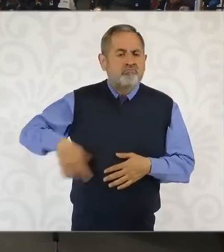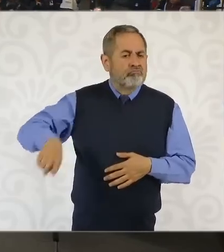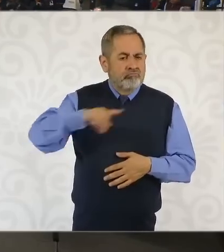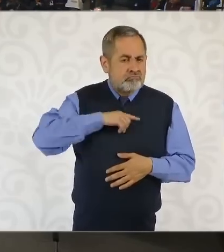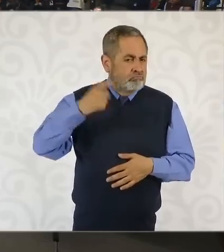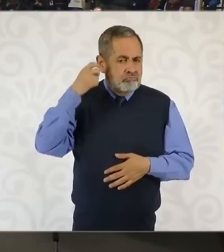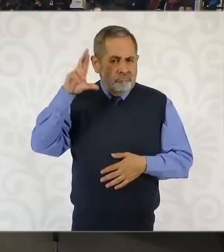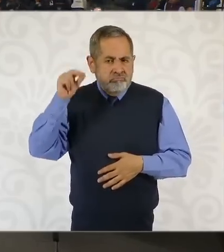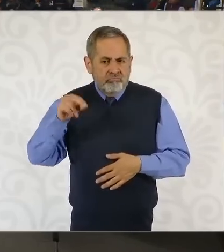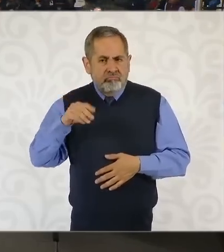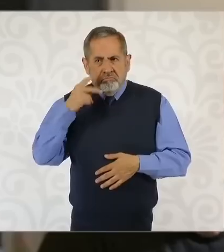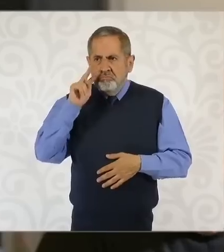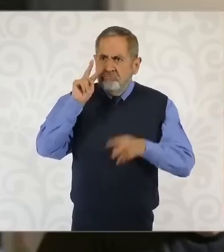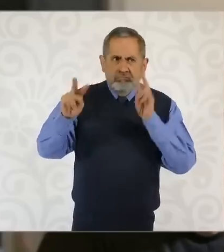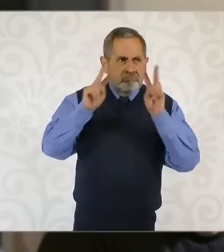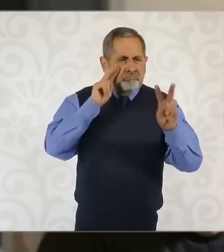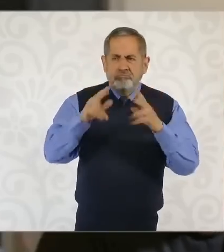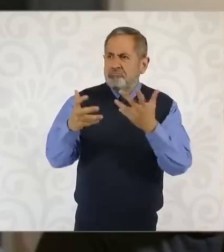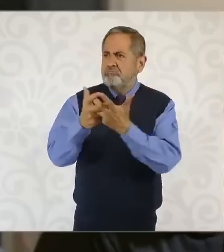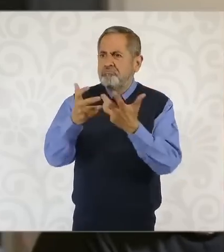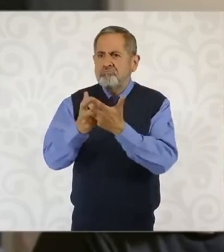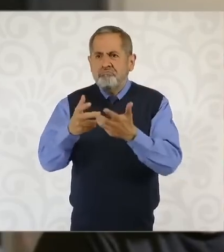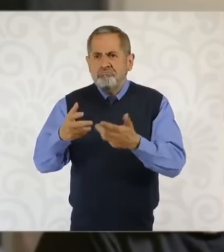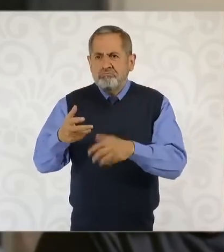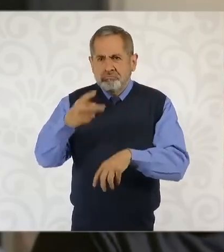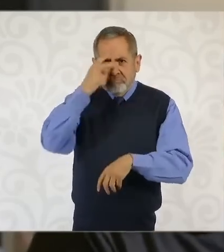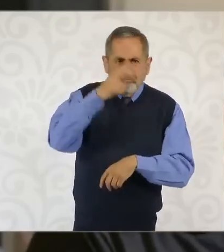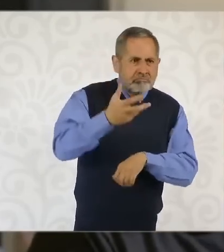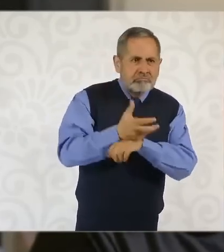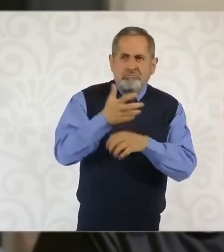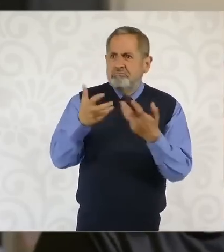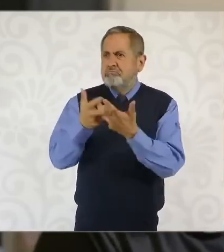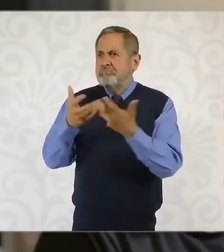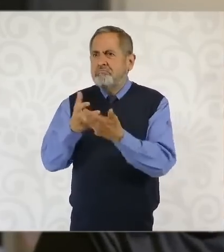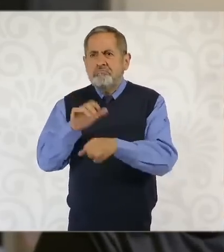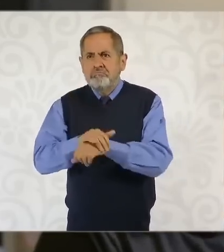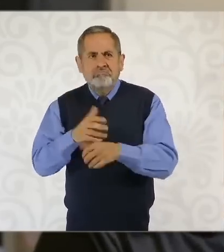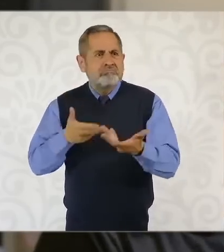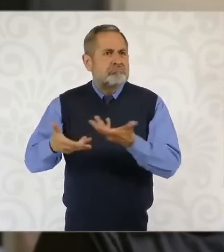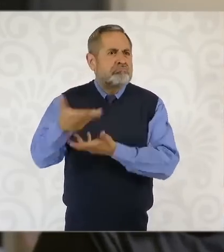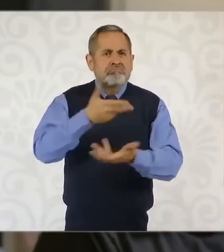royo lo veo todo el tiempo que somos un pueblo amigo que nos llevamos muy bien con ellos nos o